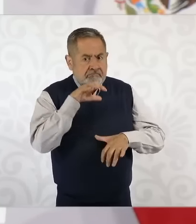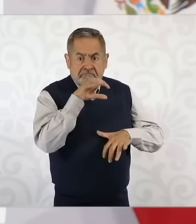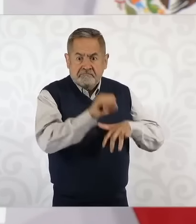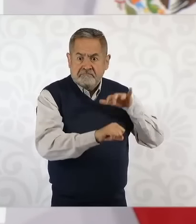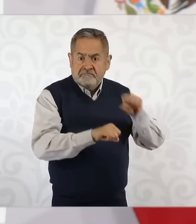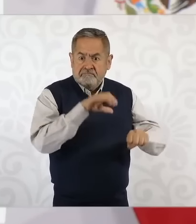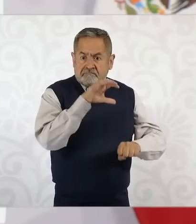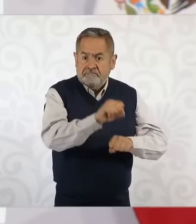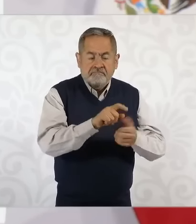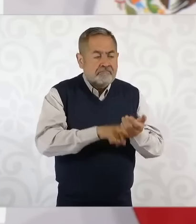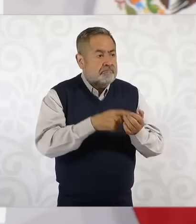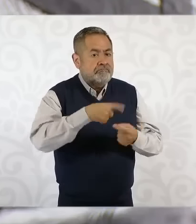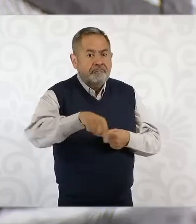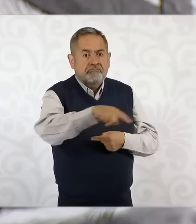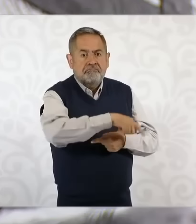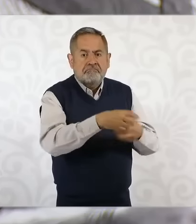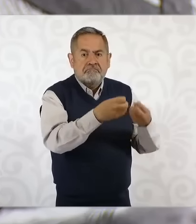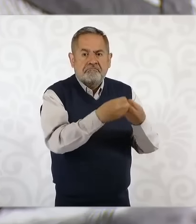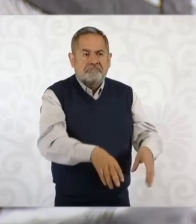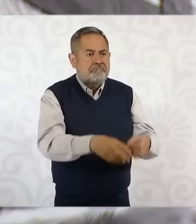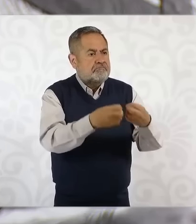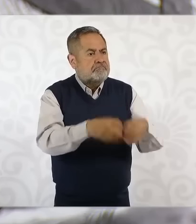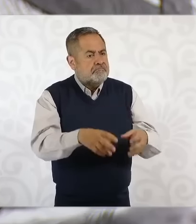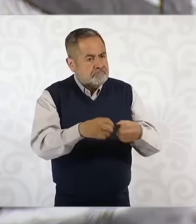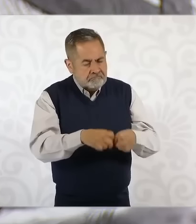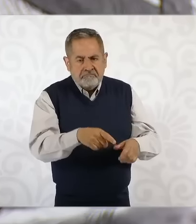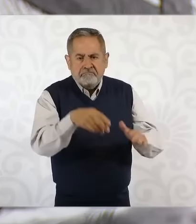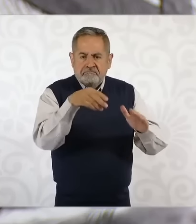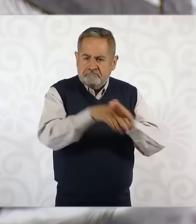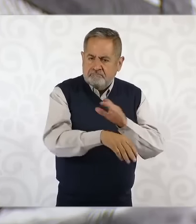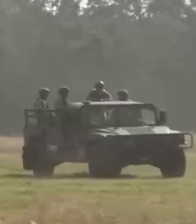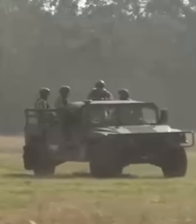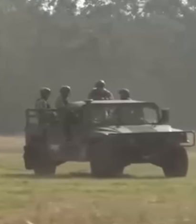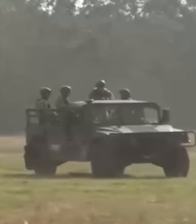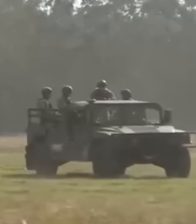presentar información inédita [música] sobre el avance de la nueva estrategia de seguridad.